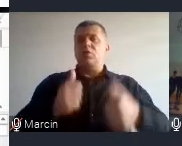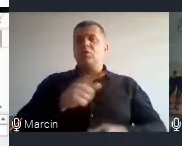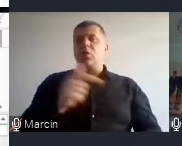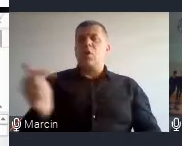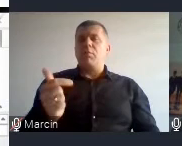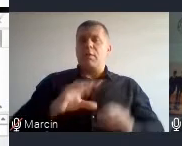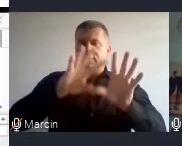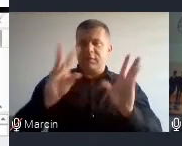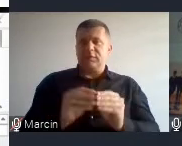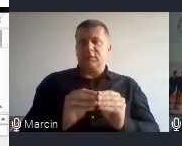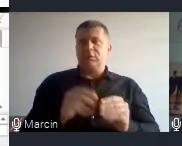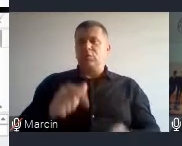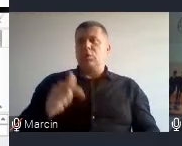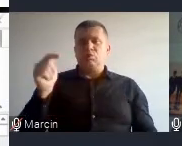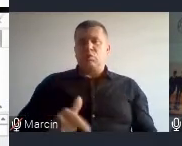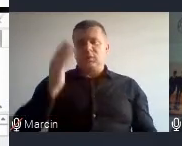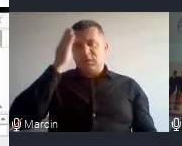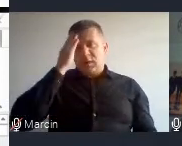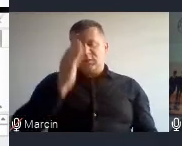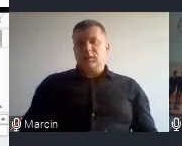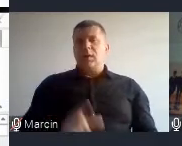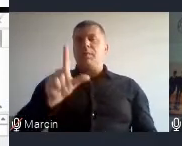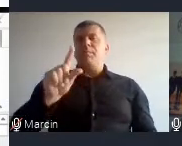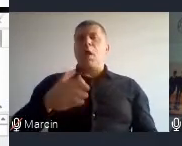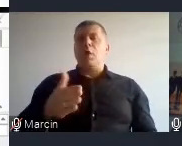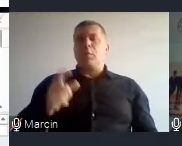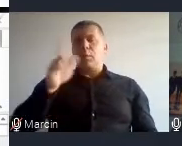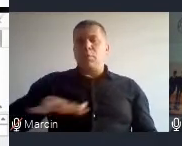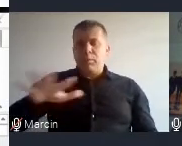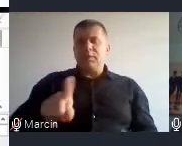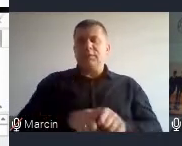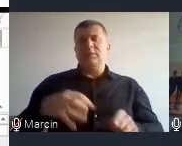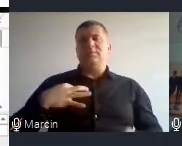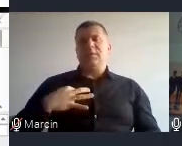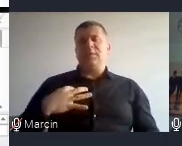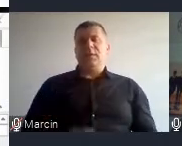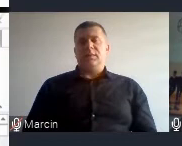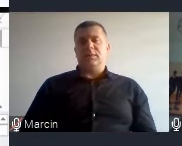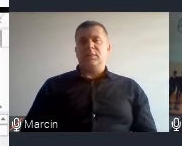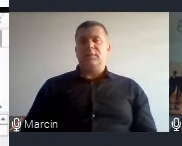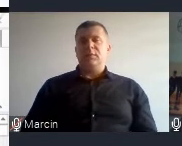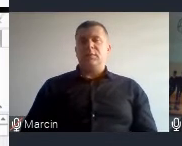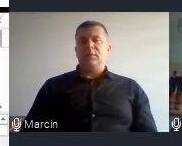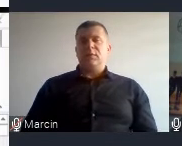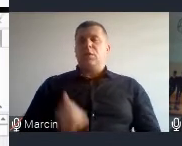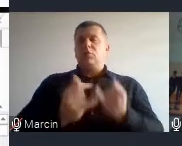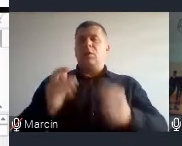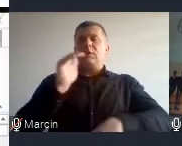I zasada konkurencyjności obowiązuje wszystkich. To musicie Państwo widzieć. Zarówno podmioty publiczne jak i podmioty prywatne.